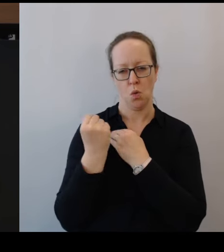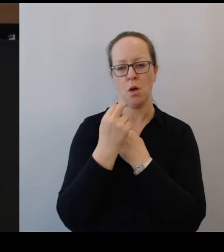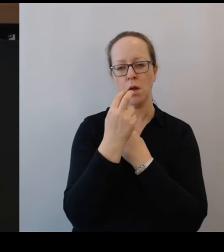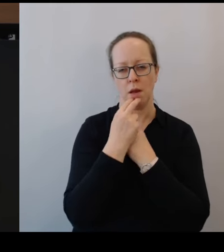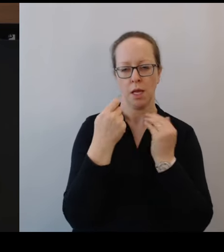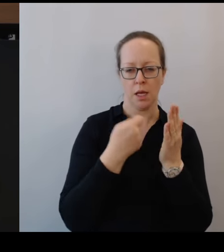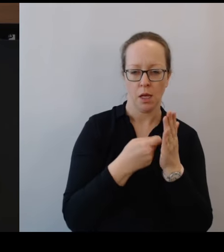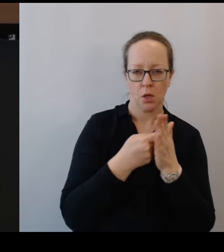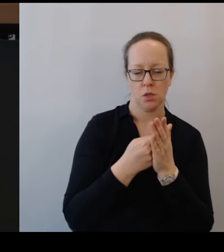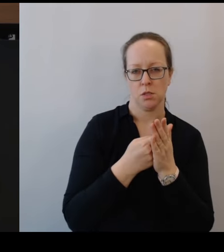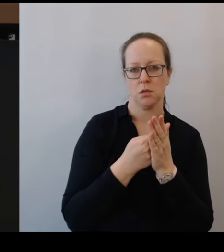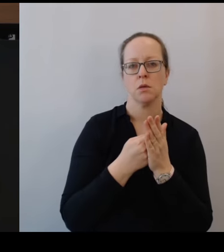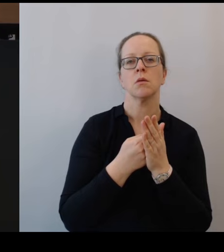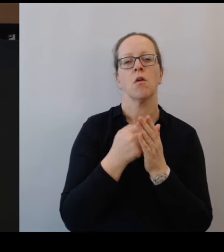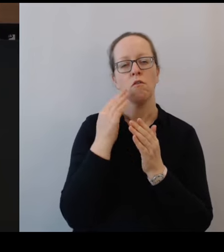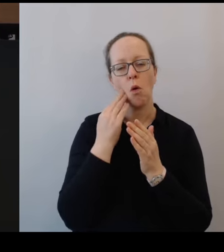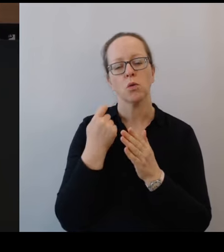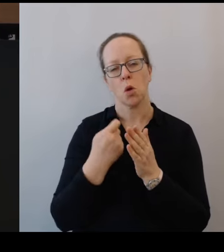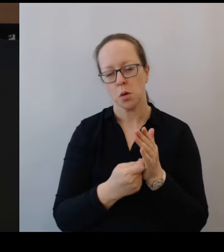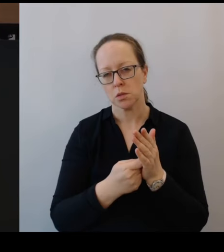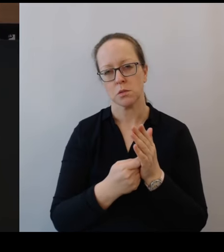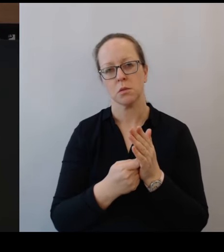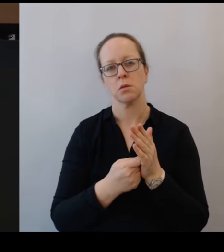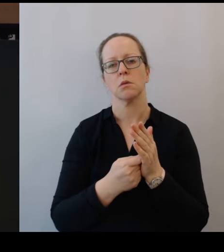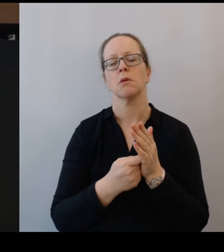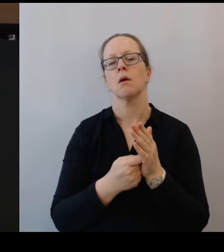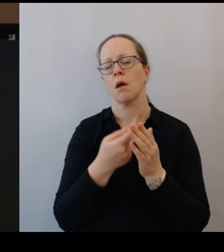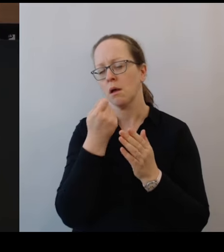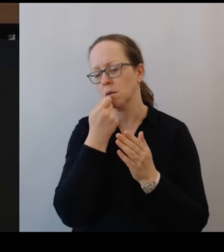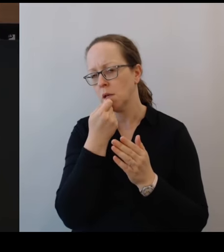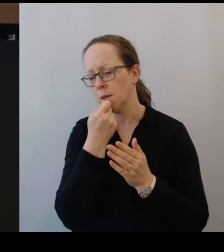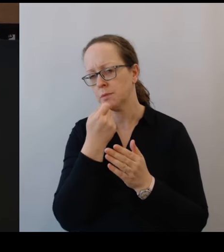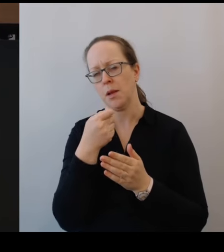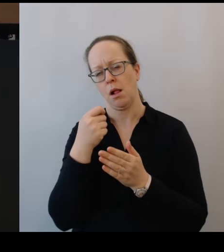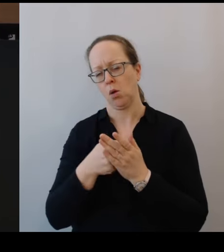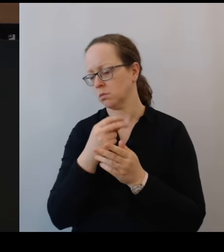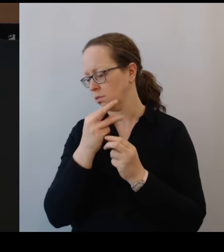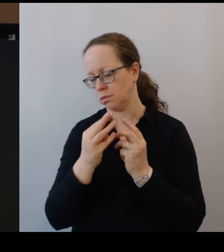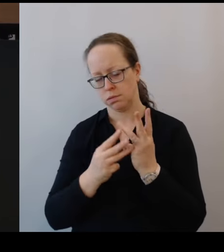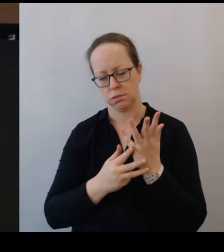wirklich schäbig, hier nicht zu erwähnen, dass wie gesagt,